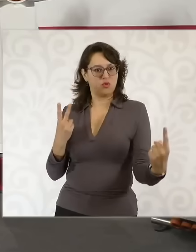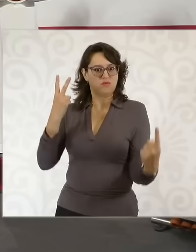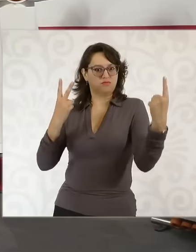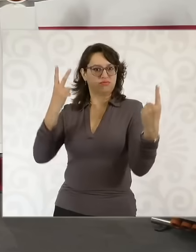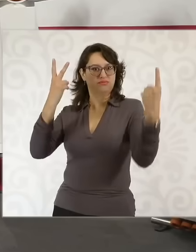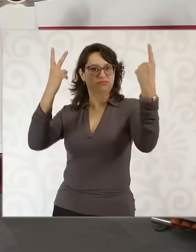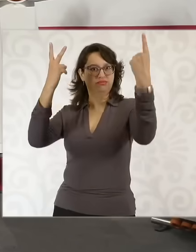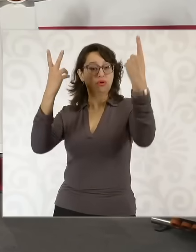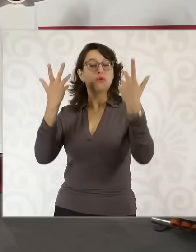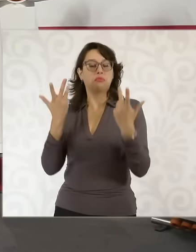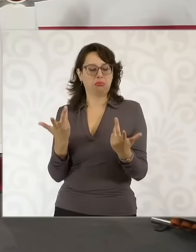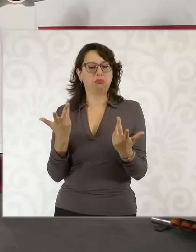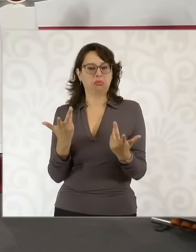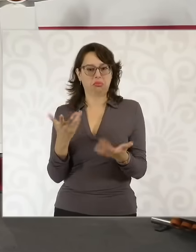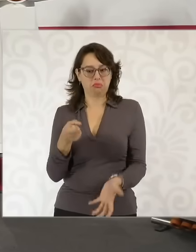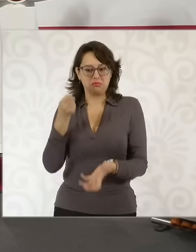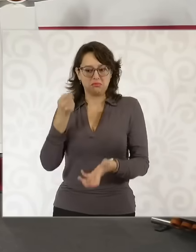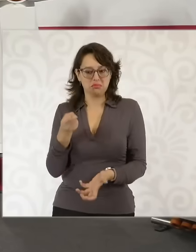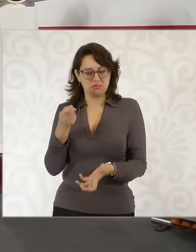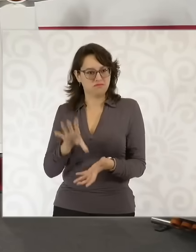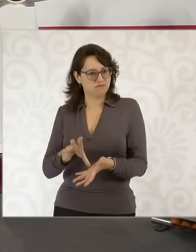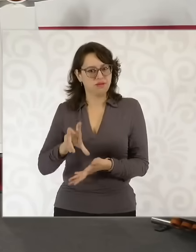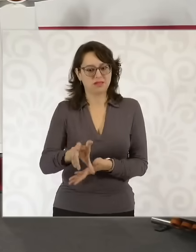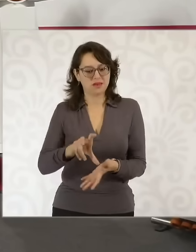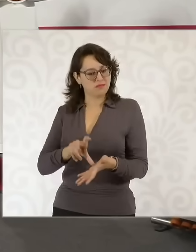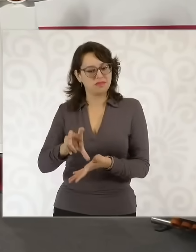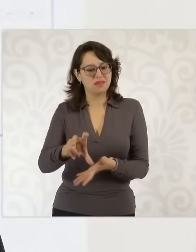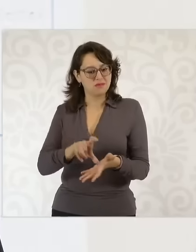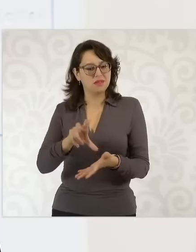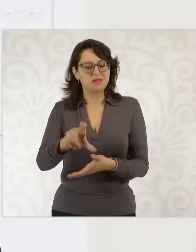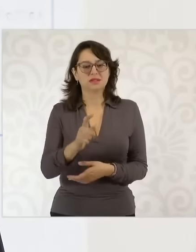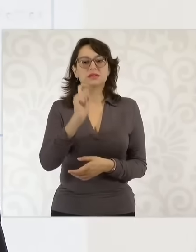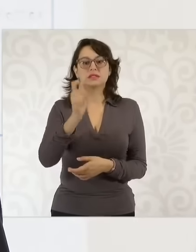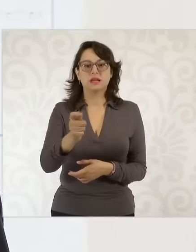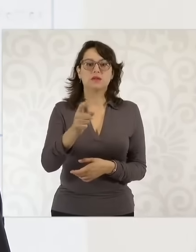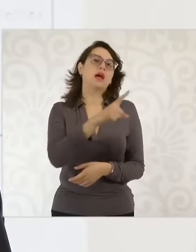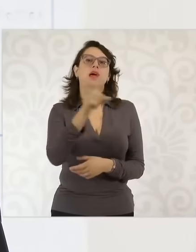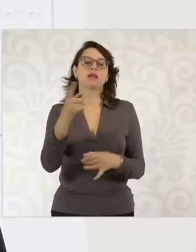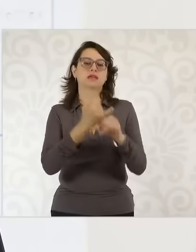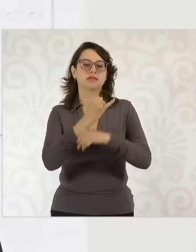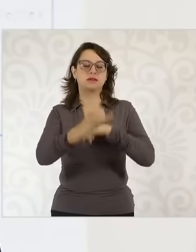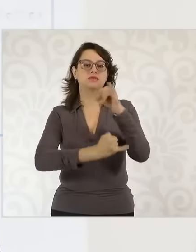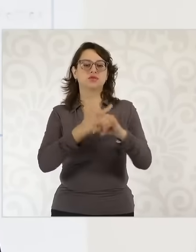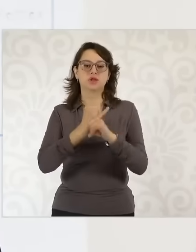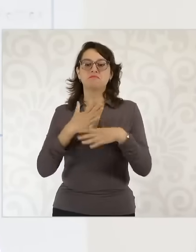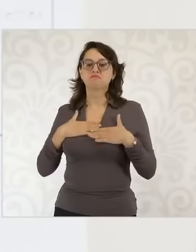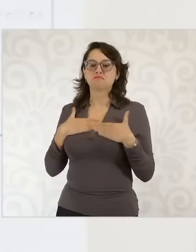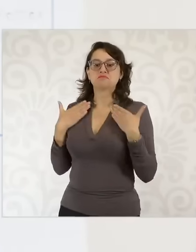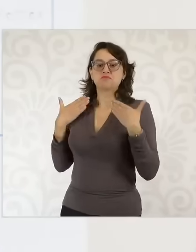tenemos este inicialmente planeado. es una muestra de confianza en la visión de este gobierno en